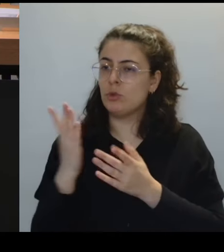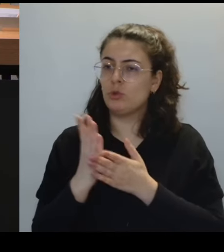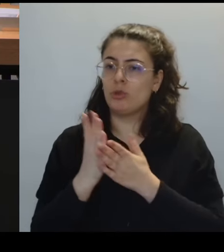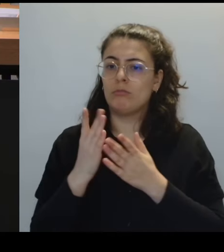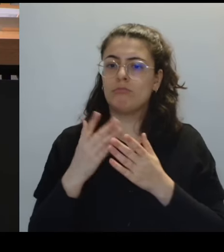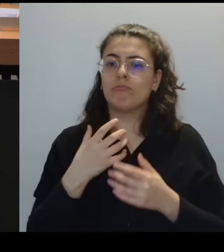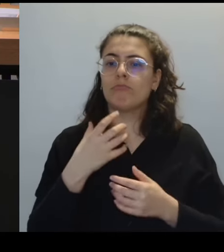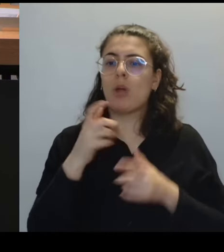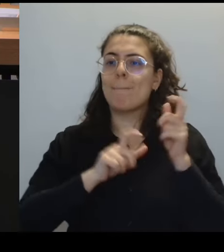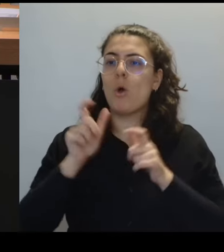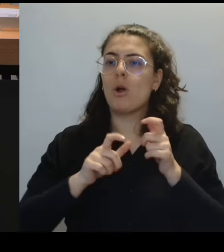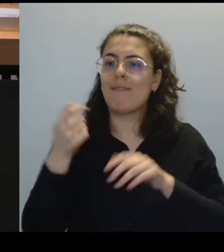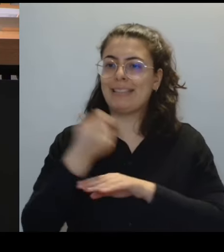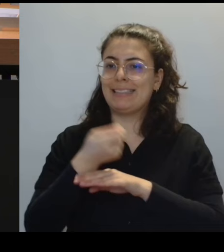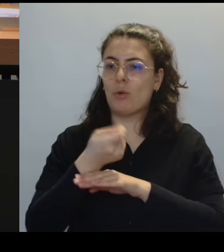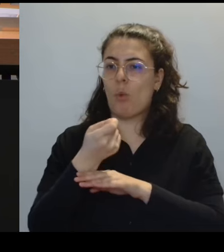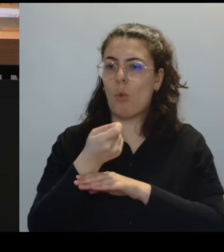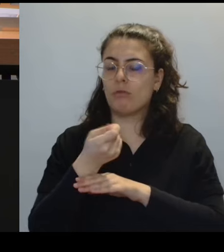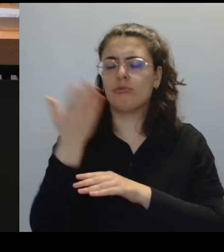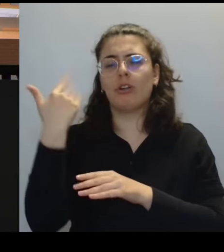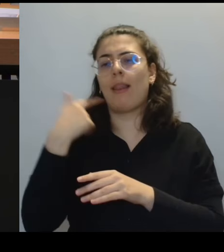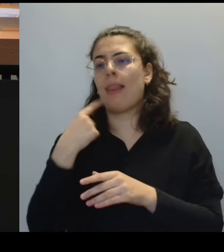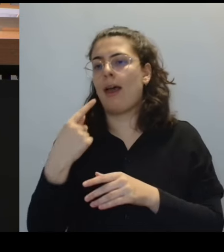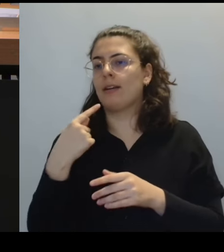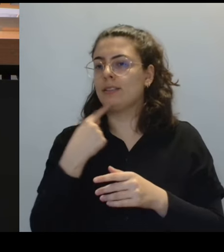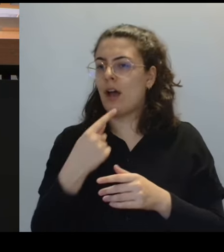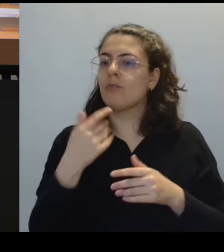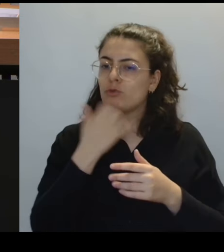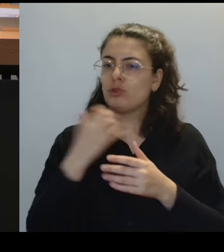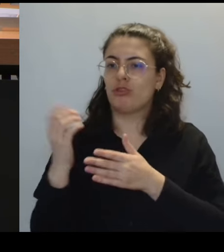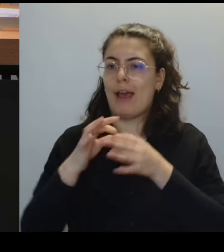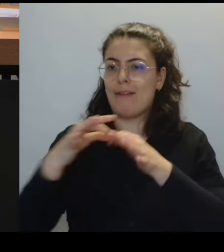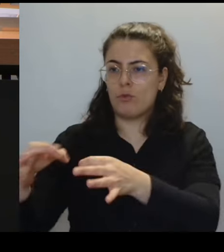Jetzt sind sie im Bund an der Regierung und ich kann sie nur auffordern und bitten: Gehen Sie das auch an!